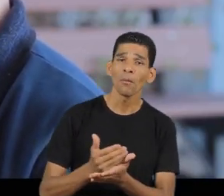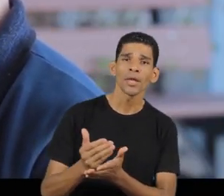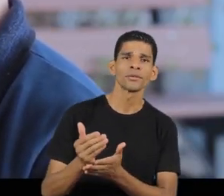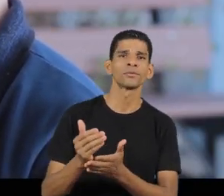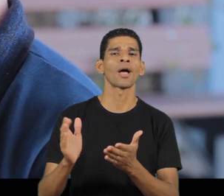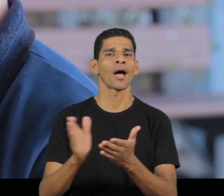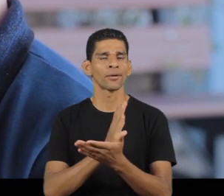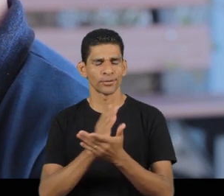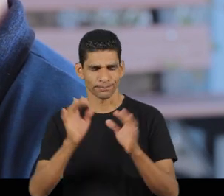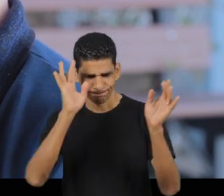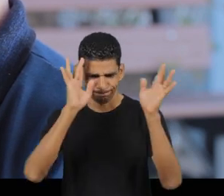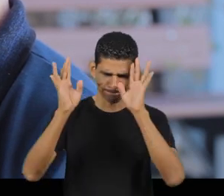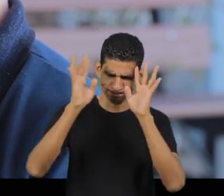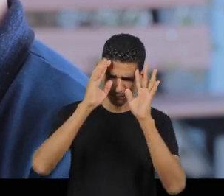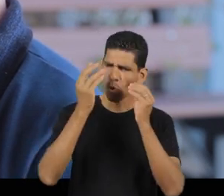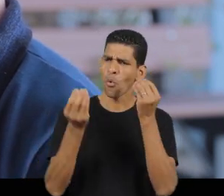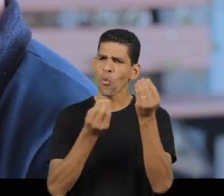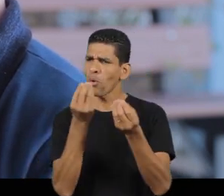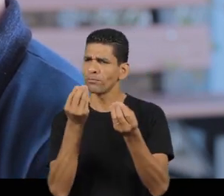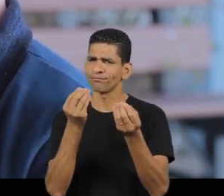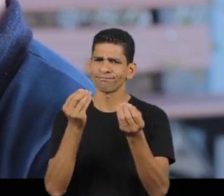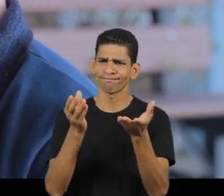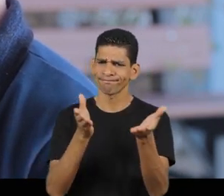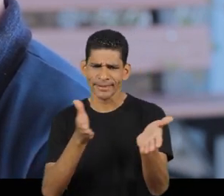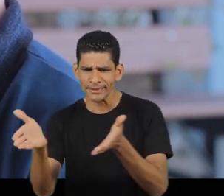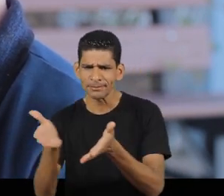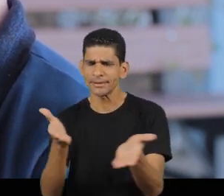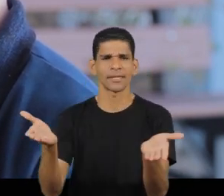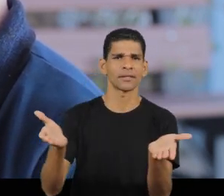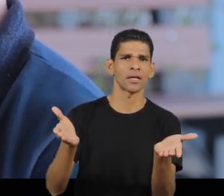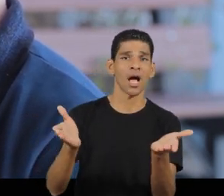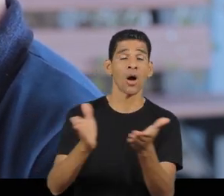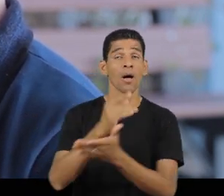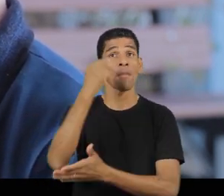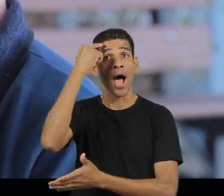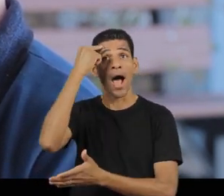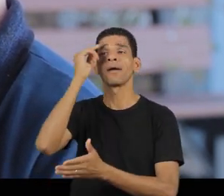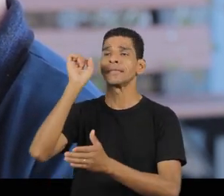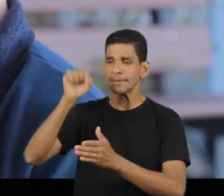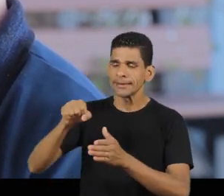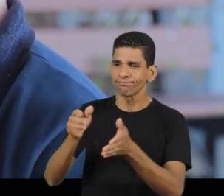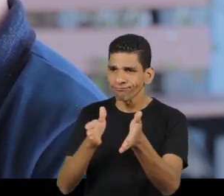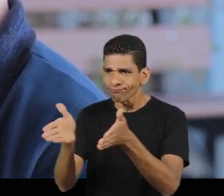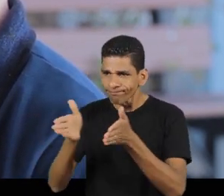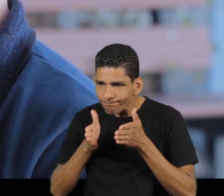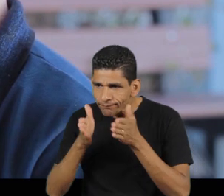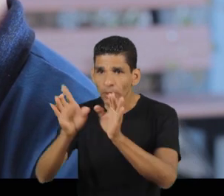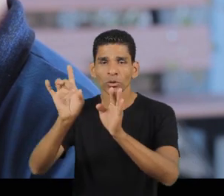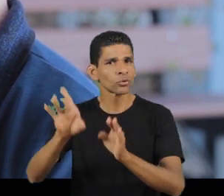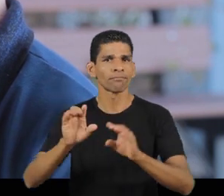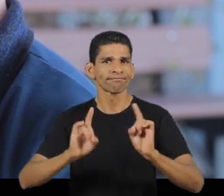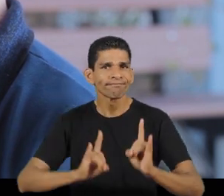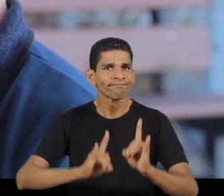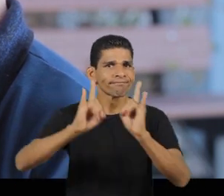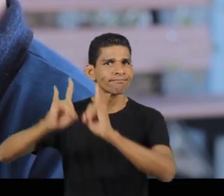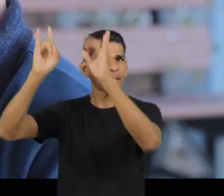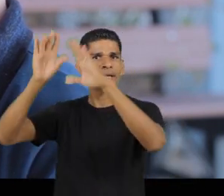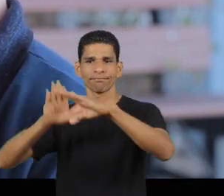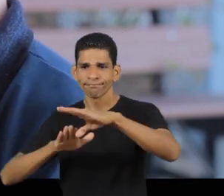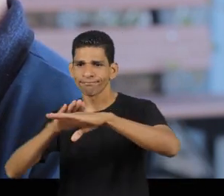entendimento ou uma direção maior para a acessibilidade arquitetônica, que é de